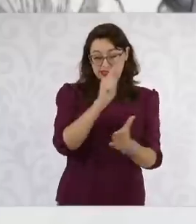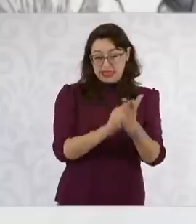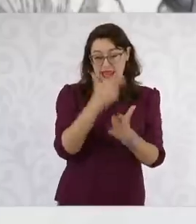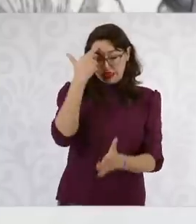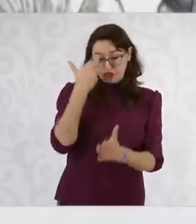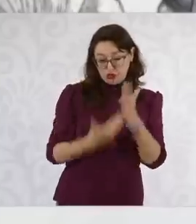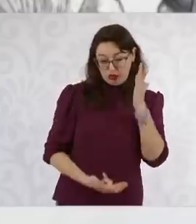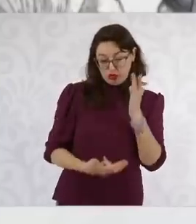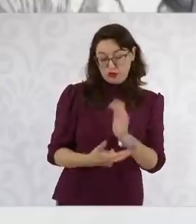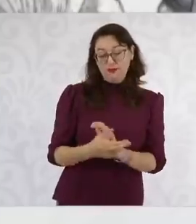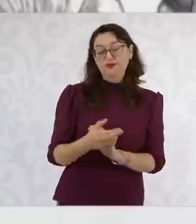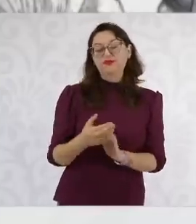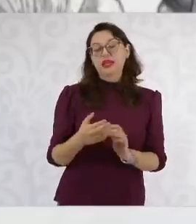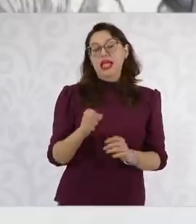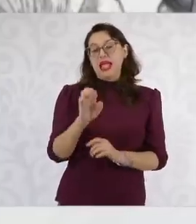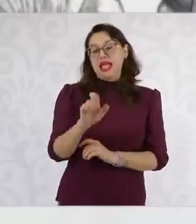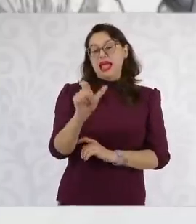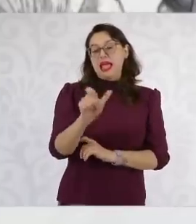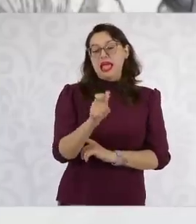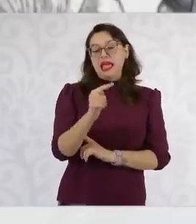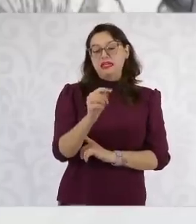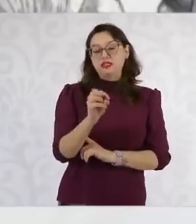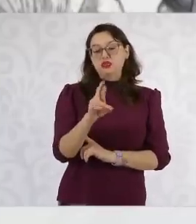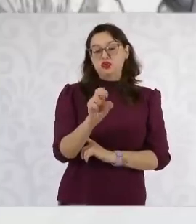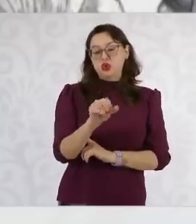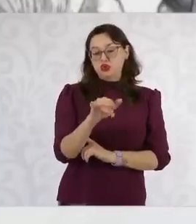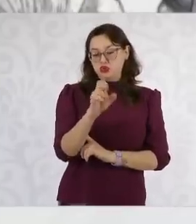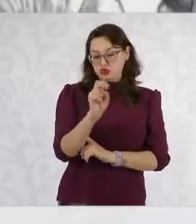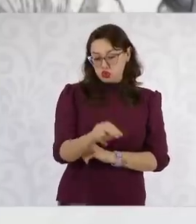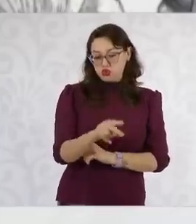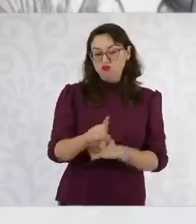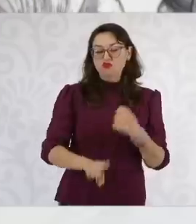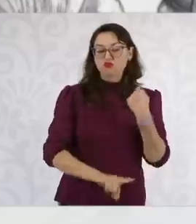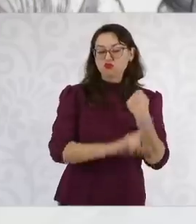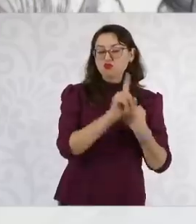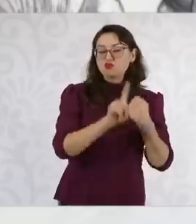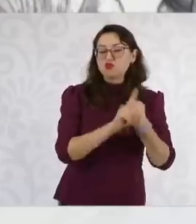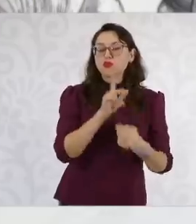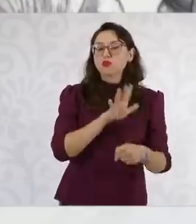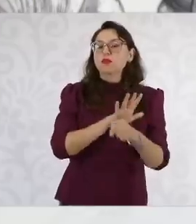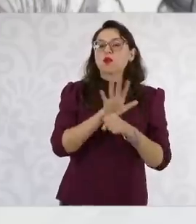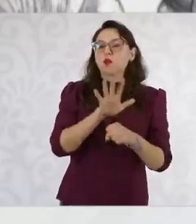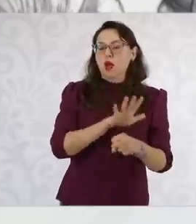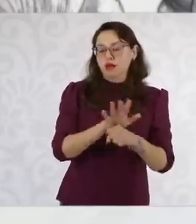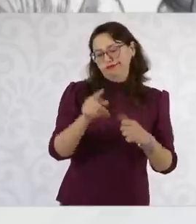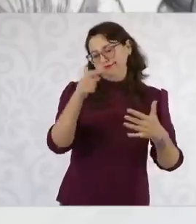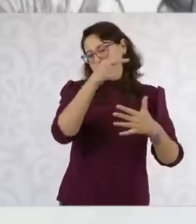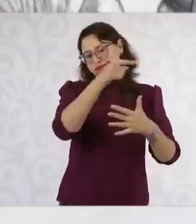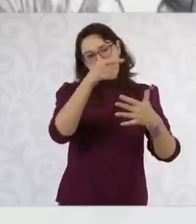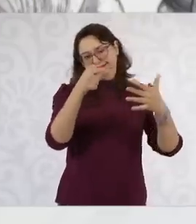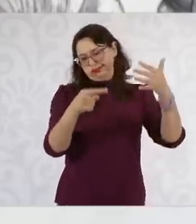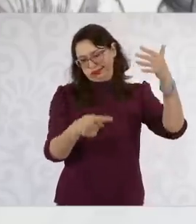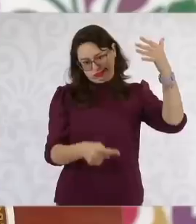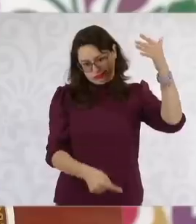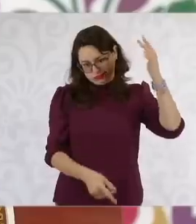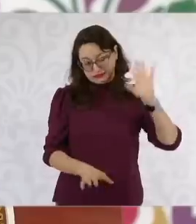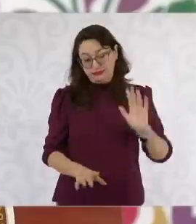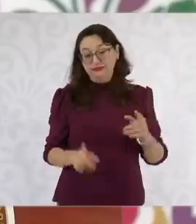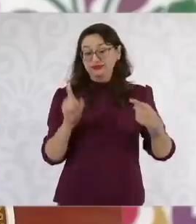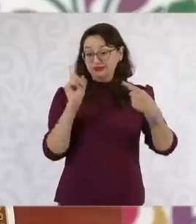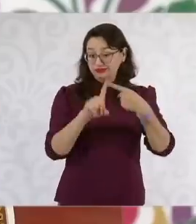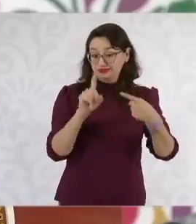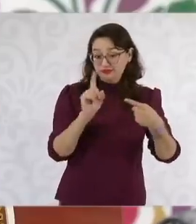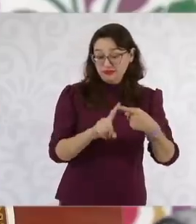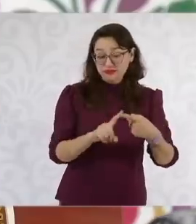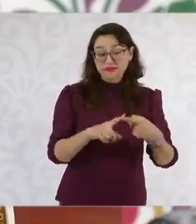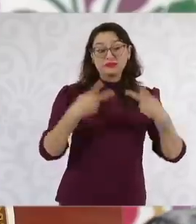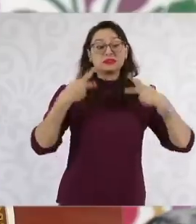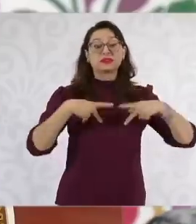de ellos es que se denuncia poco por temor del denunciante aún así de las denuncias que tenemos